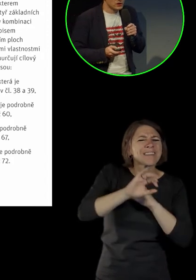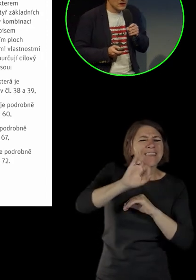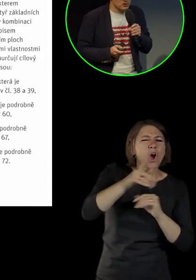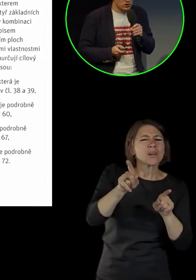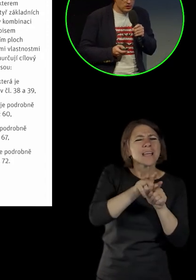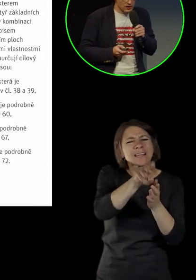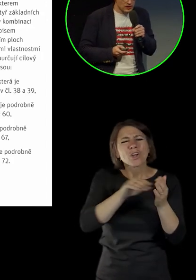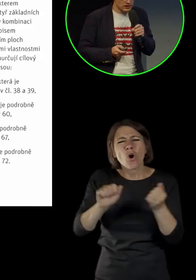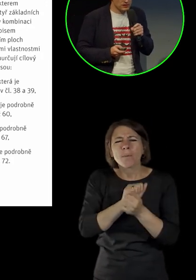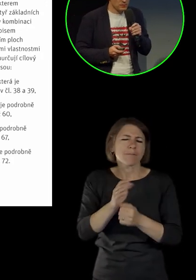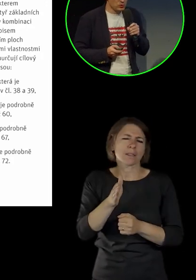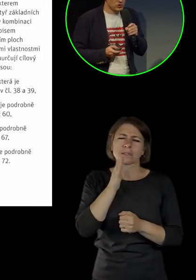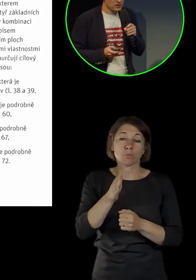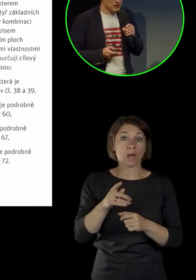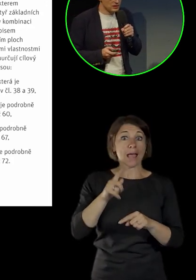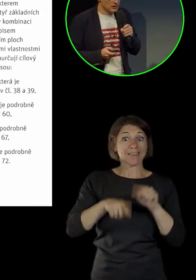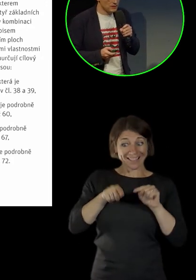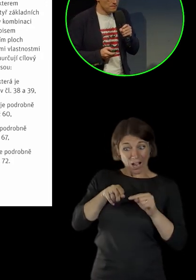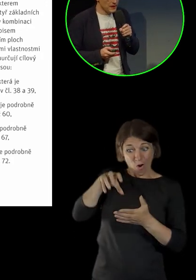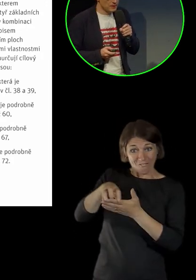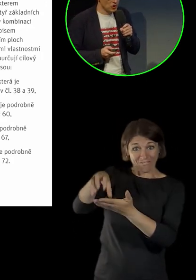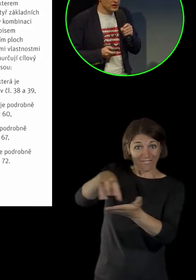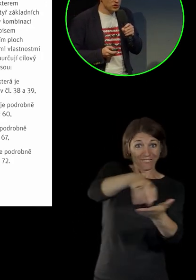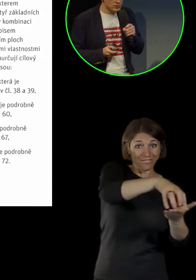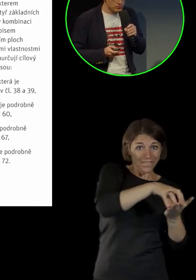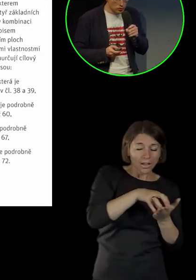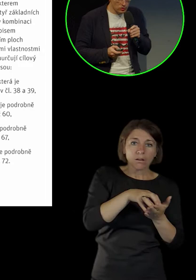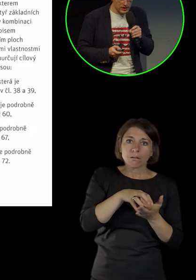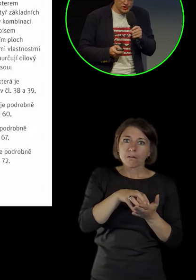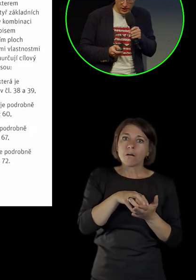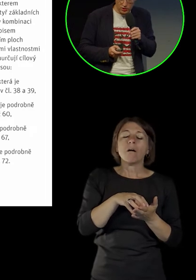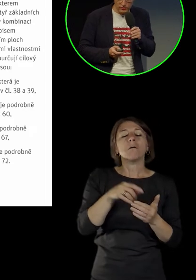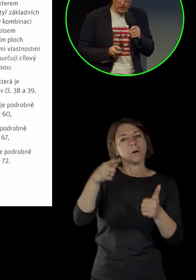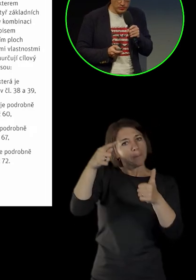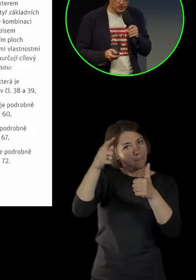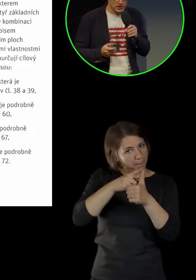že ten nástroj lokalit lze používat i mnoha dalšími způsoby než jenom při tom